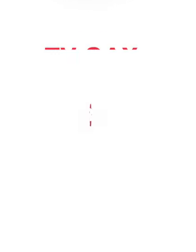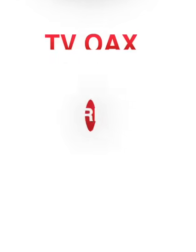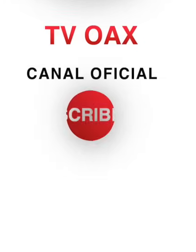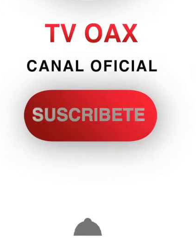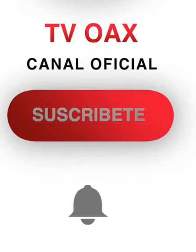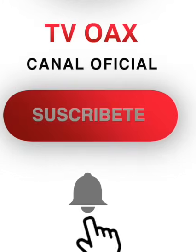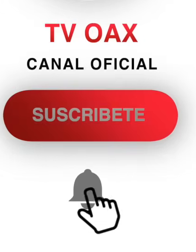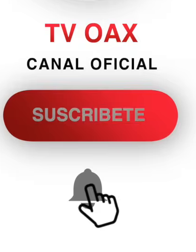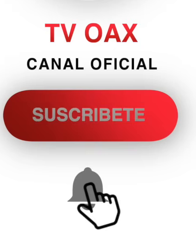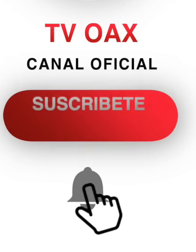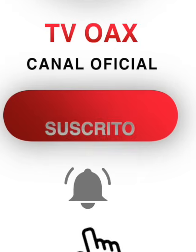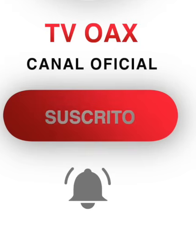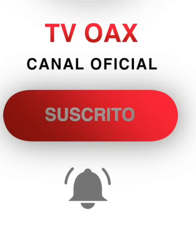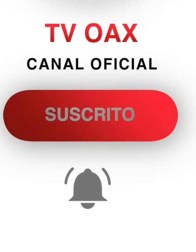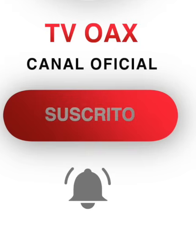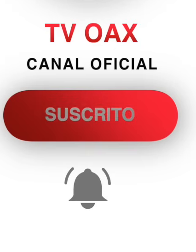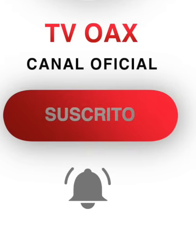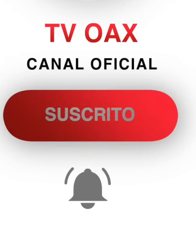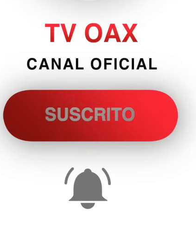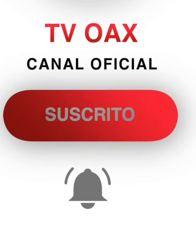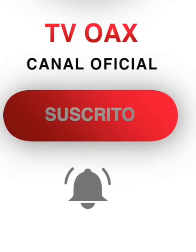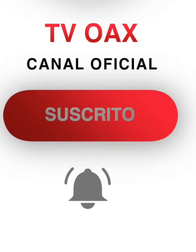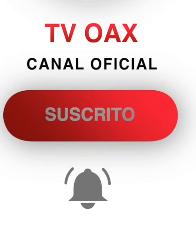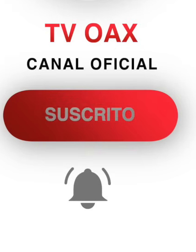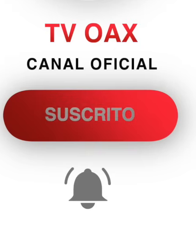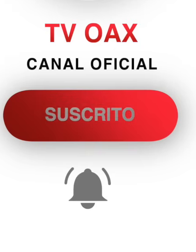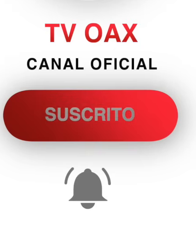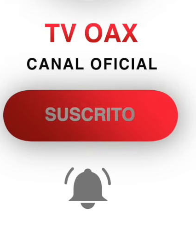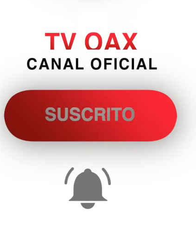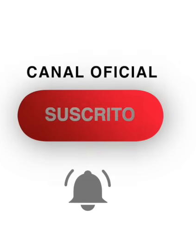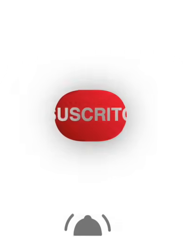permite señora presidenta estaré proyectando un video para compartírselos al pueblo de